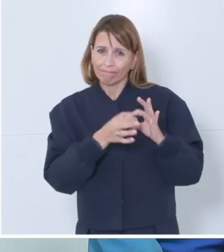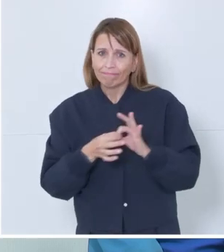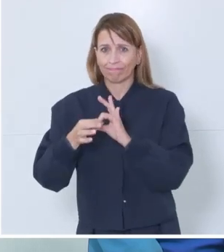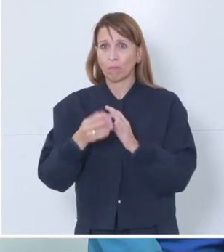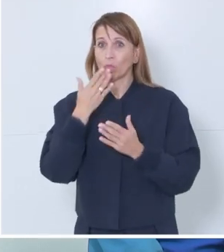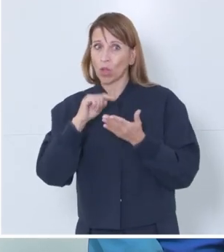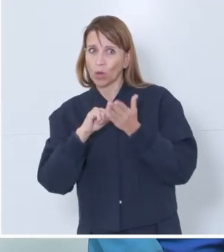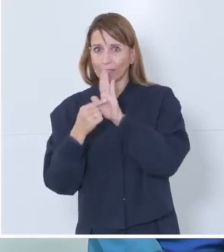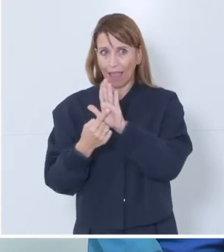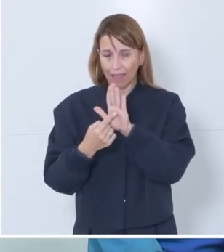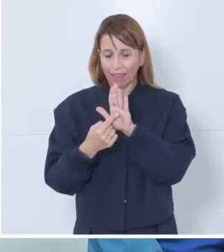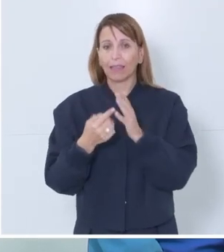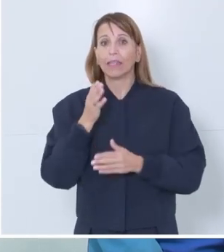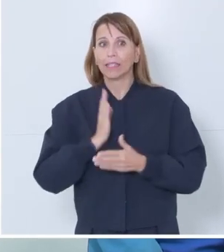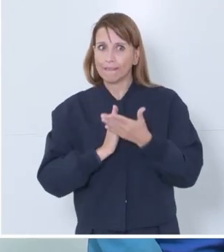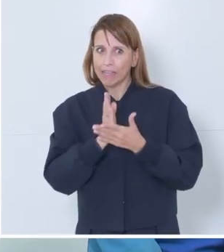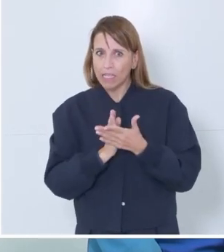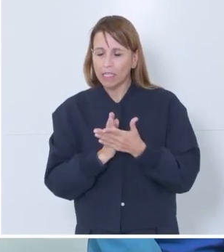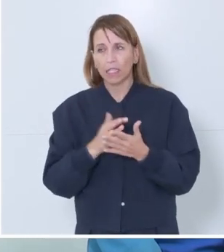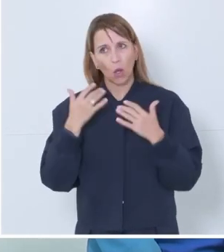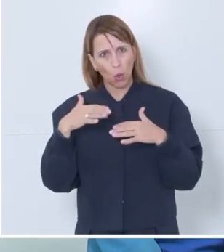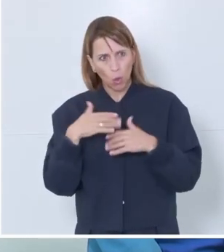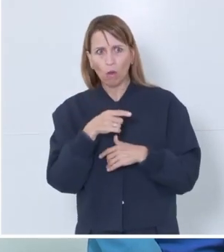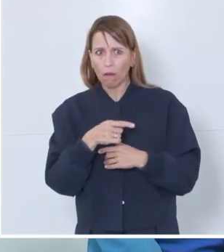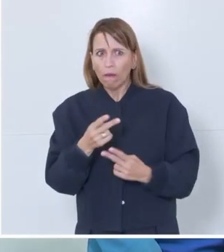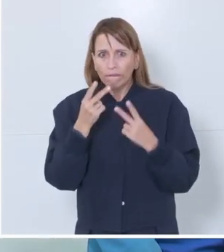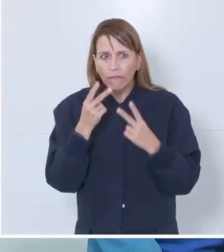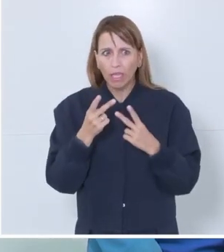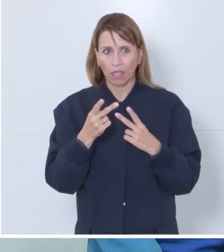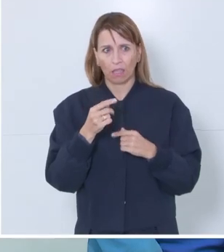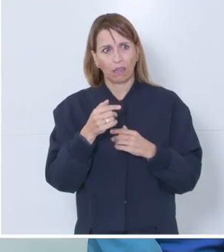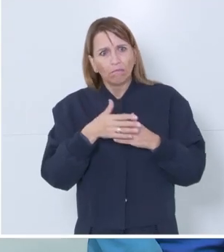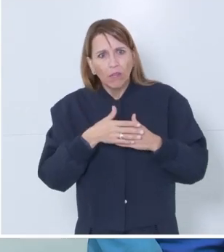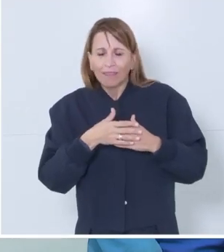dass der Zivildienst damit auch einmal mehr zeigt, dass er ein Türöffner für das Ehrenamt ist.